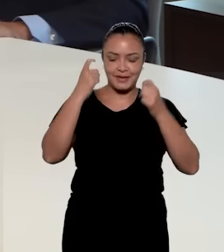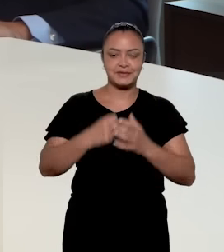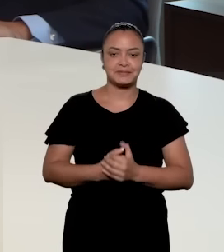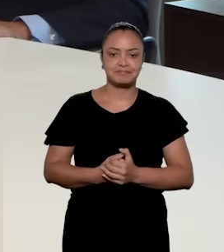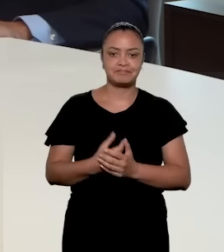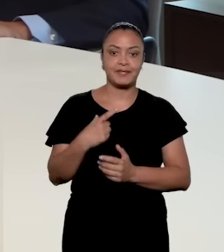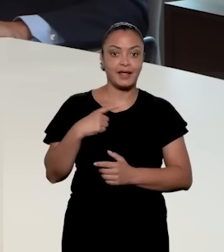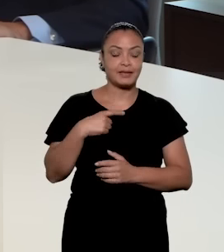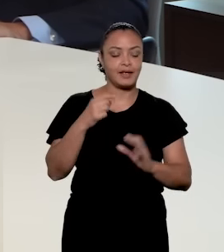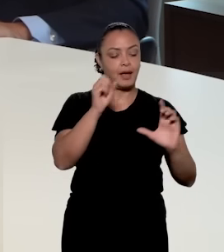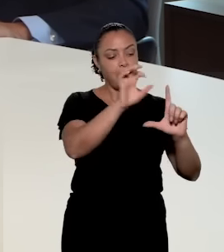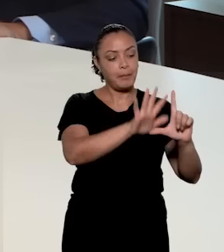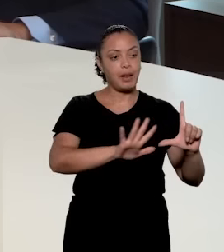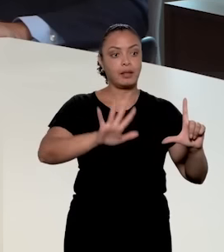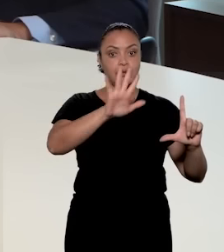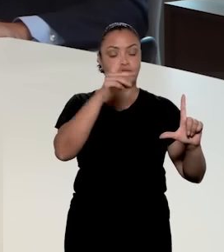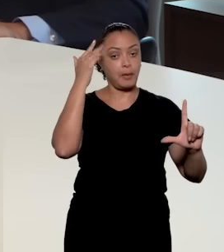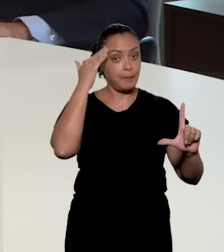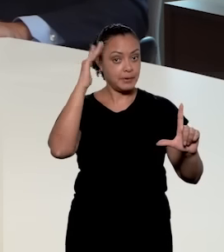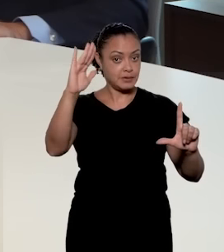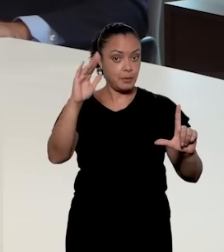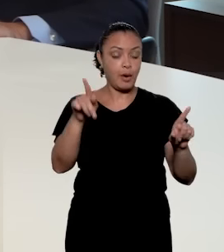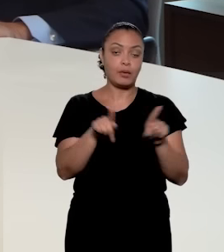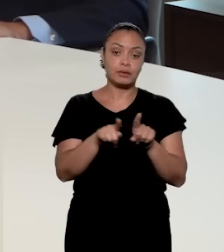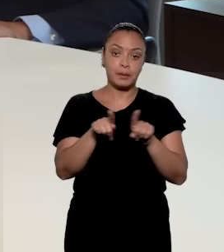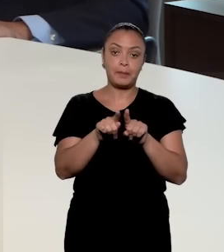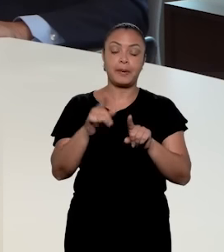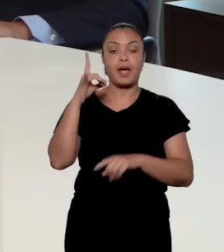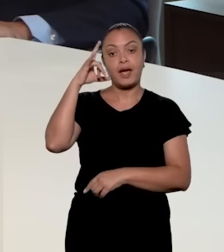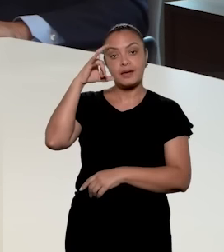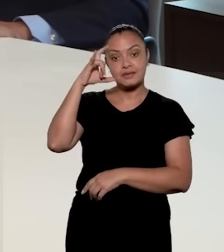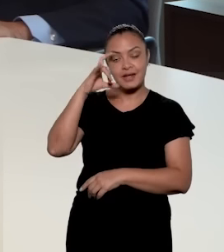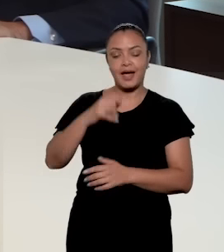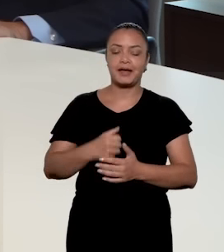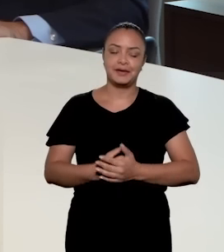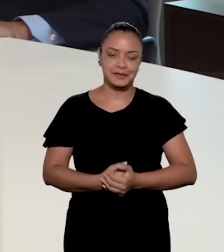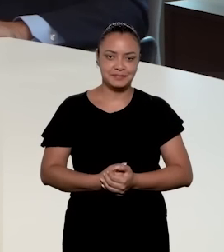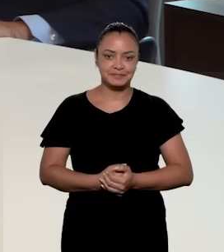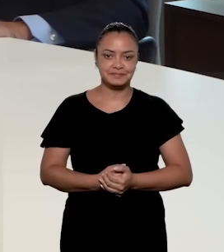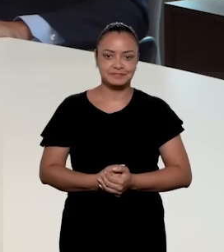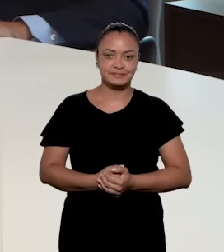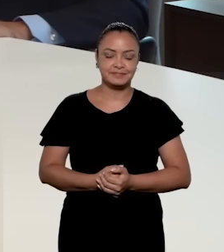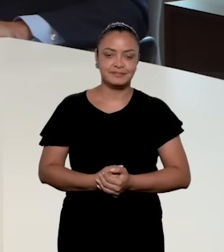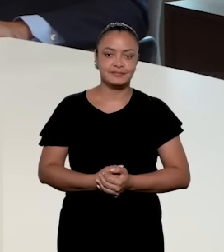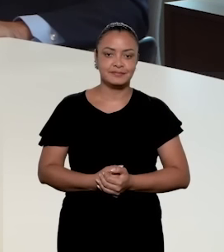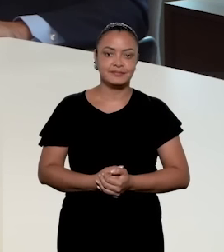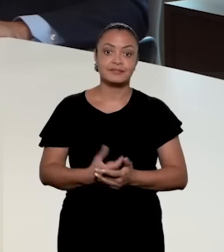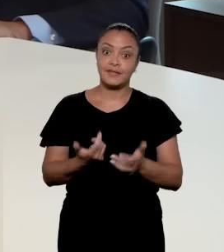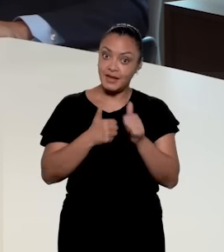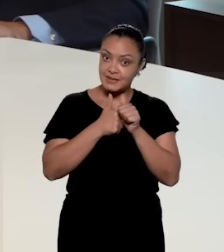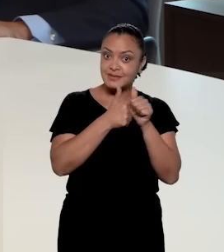Estamos nas principais plataformas de áudio e no Instagram, no perfil @podcast.insights